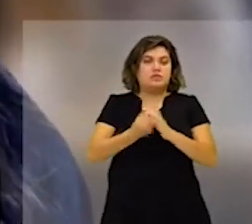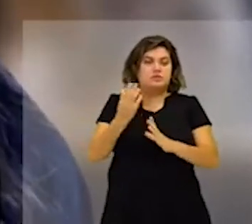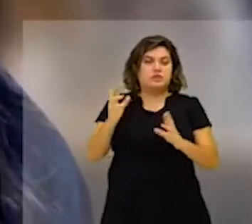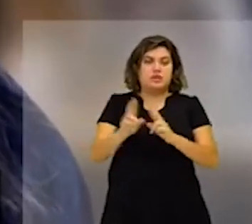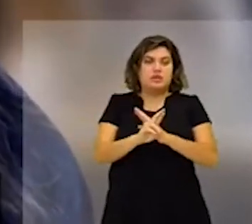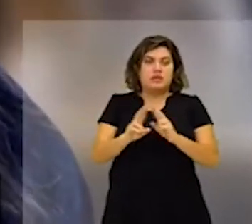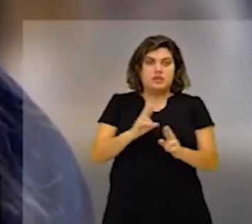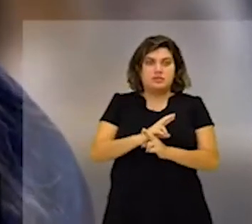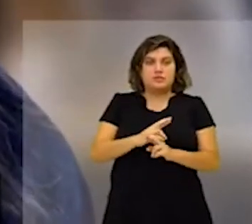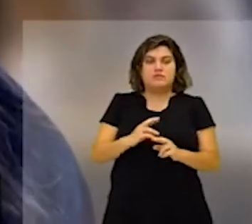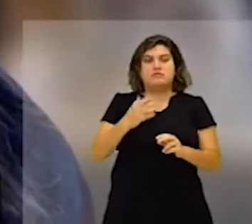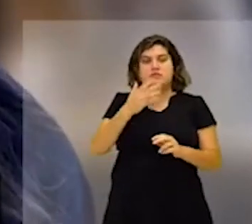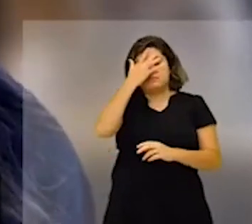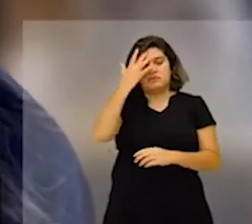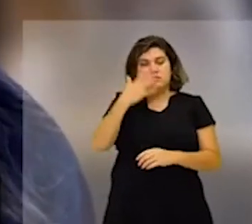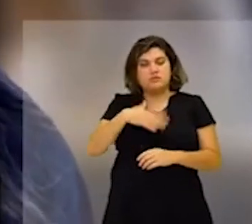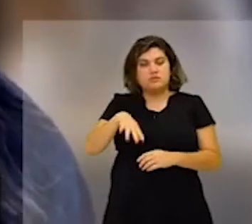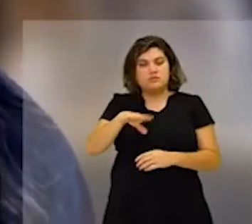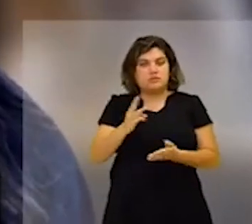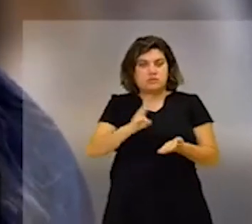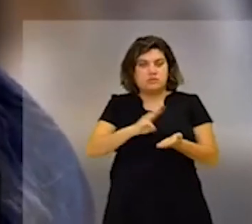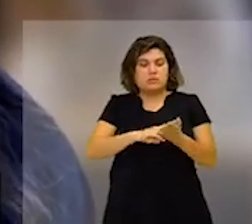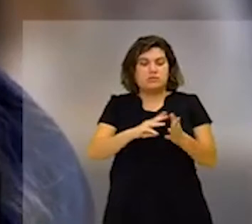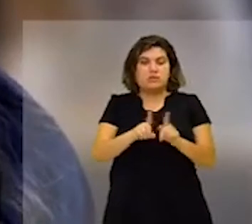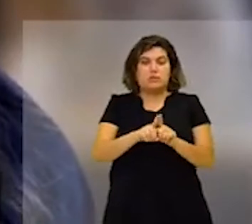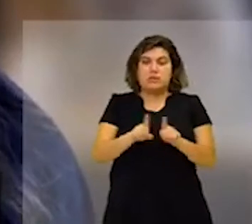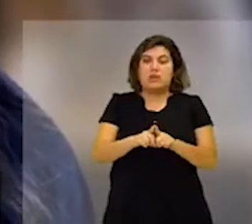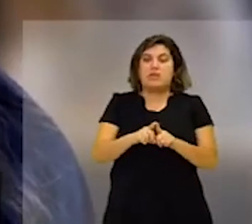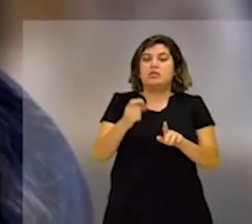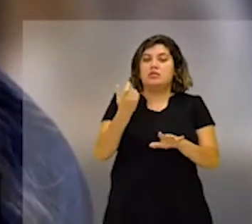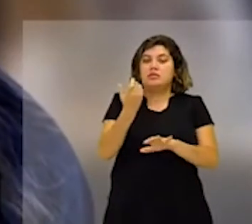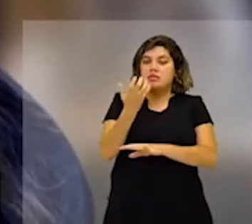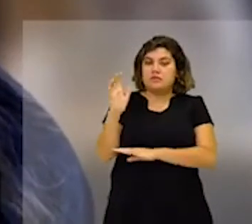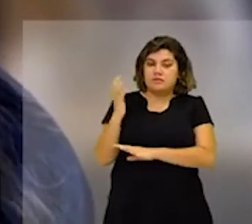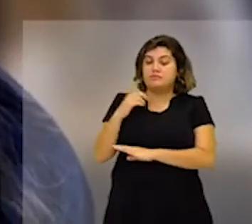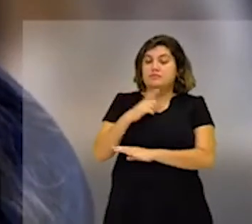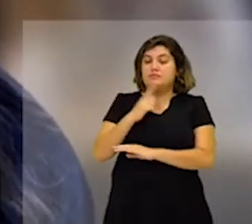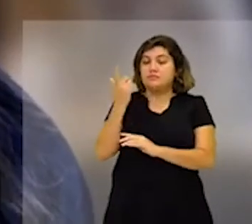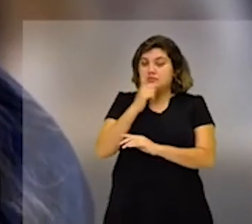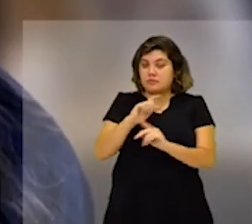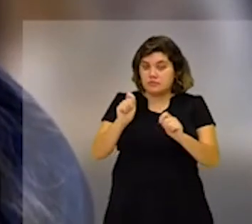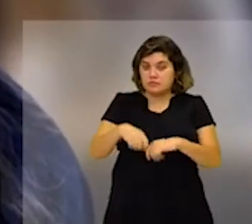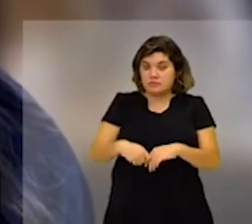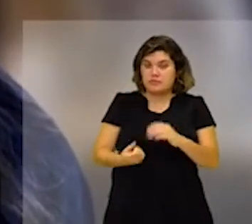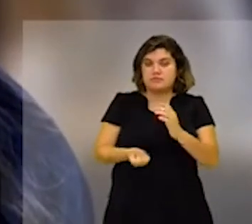os seus membros e com a natureza conferindo o sentido a laborar símbolos e signos práticas e